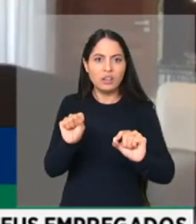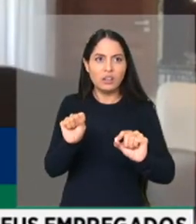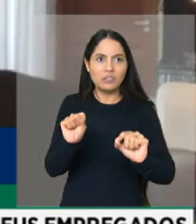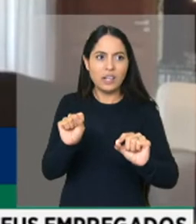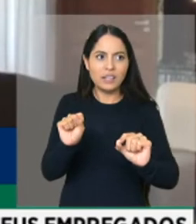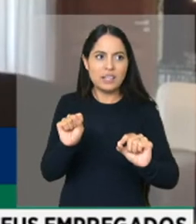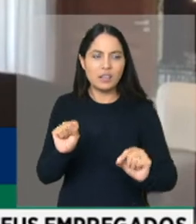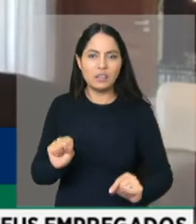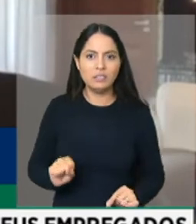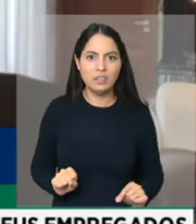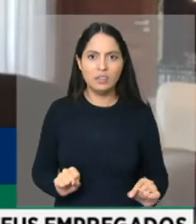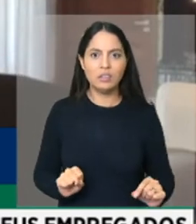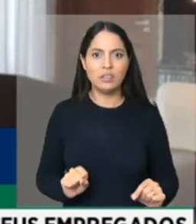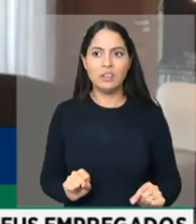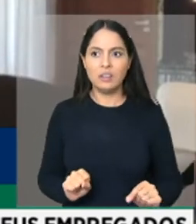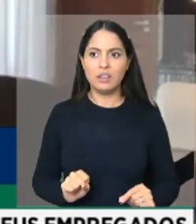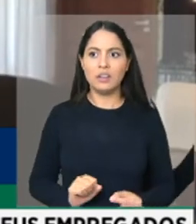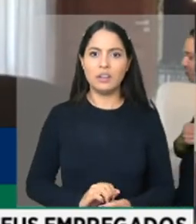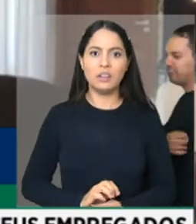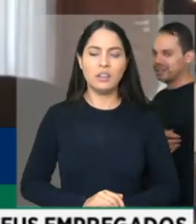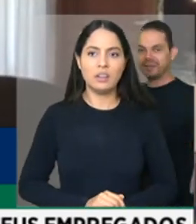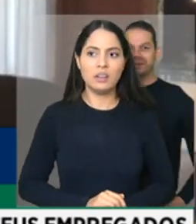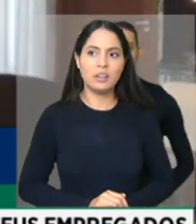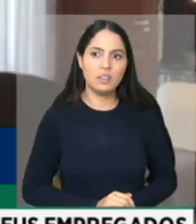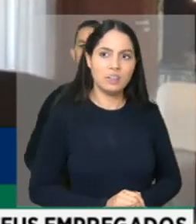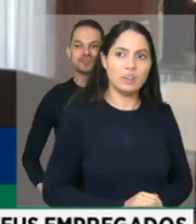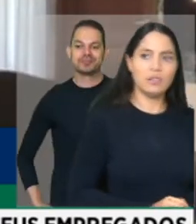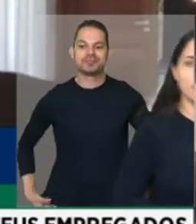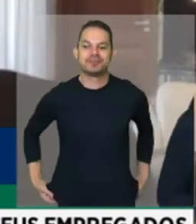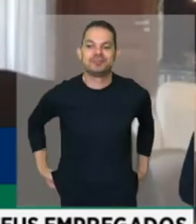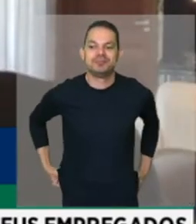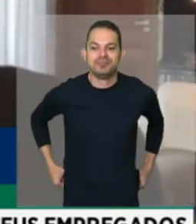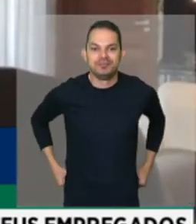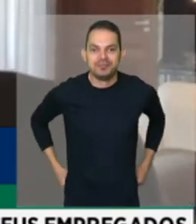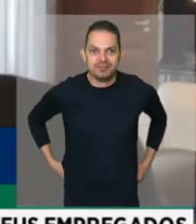O SUS, VAI SER OFERTADO POR 100 DÓLARES PARA A INICIATIVA PRIVADA E ISSO É NADA MAIS NADA MENOS DO QUE O FURA-FILA